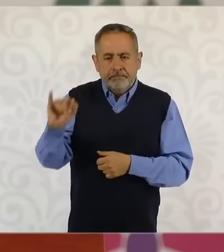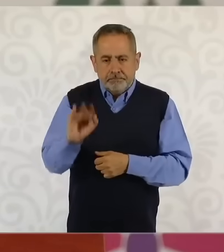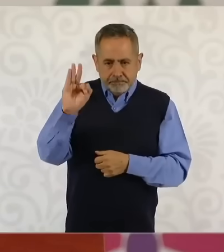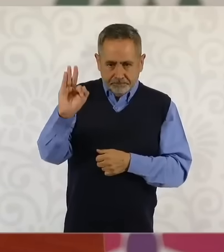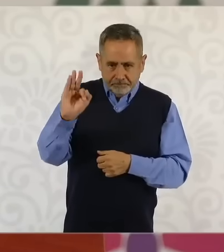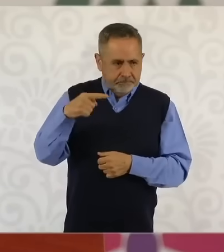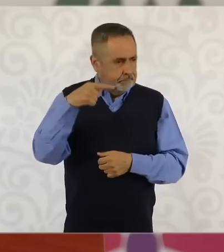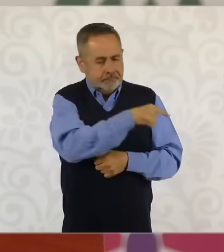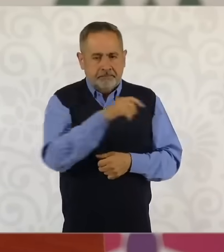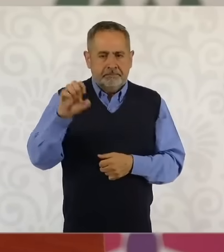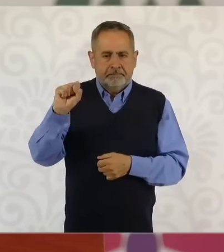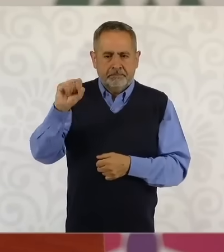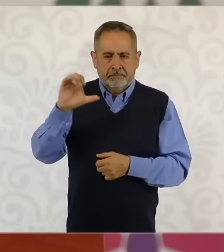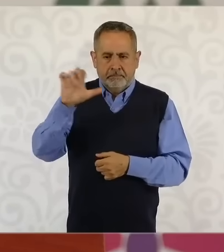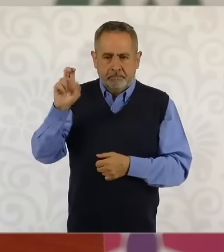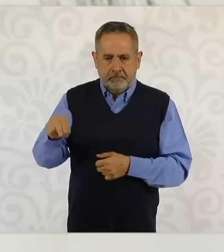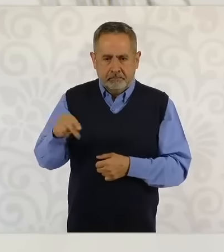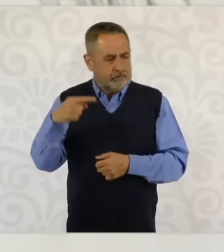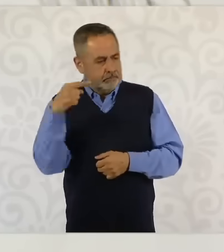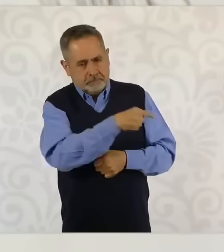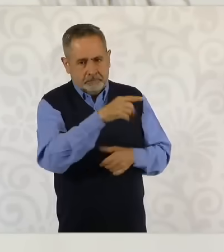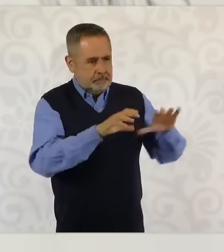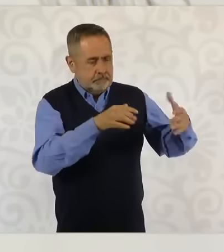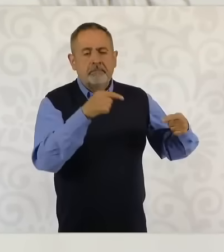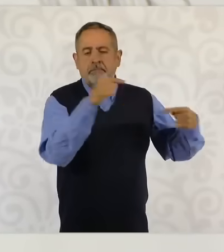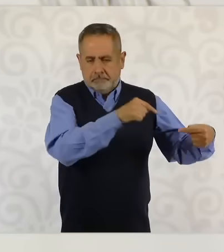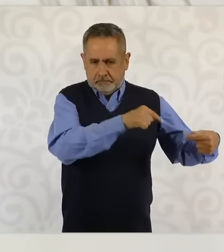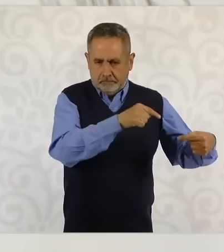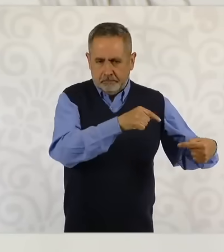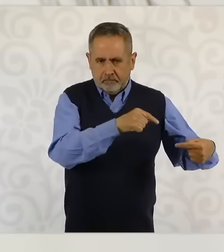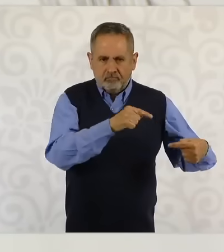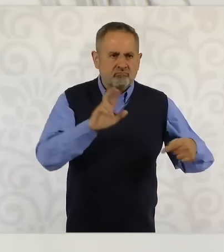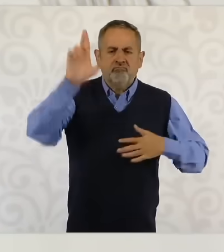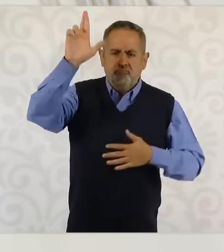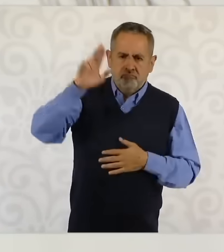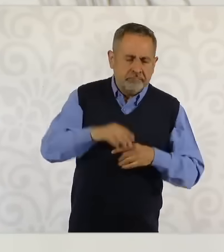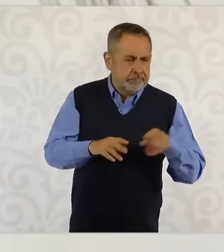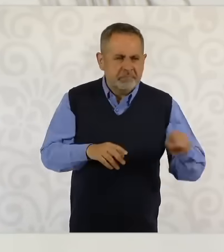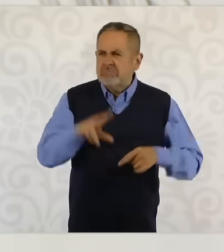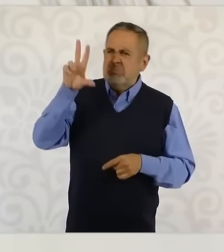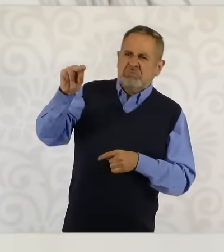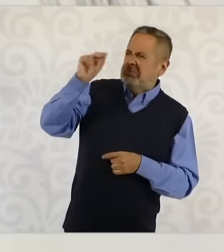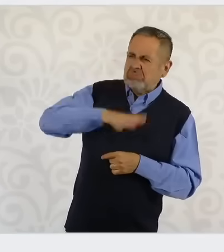la Corte los ministros de la Corte que eh se han manifestado en contra de esta reforma y en